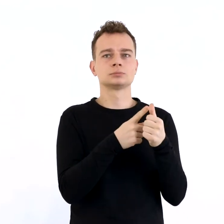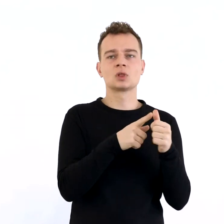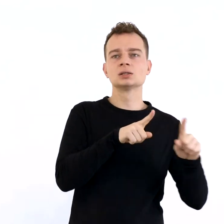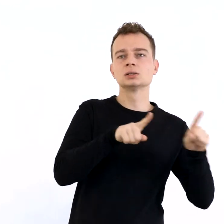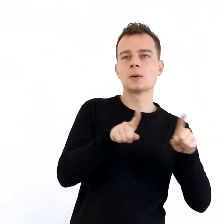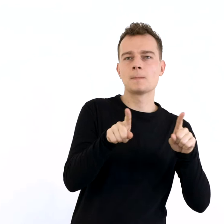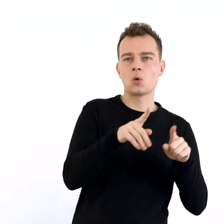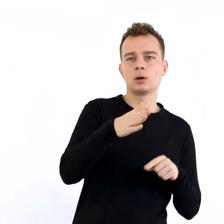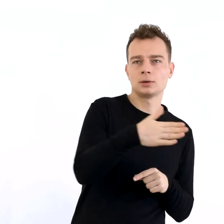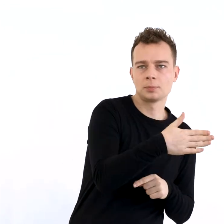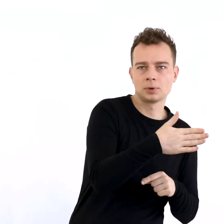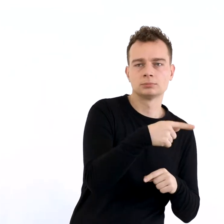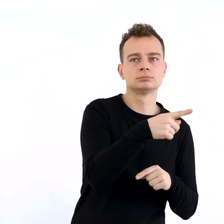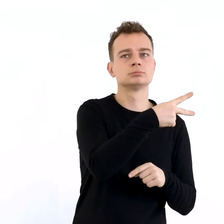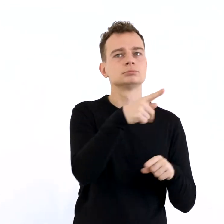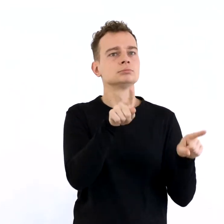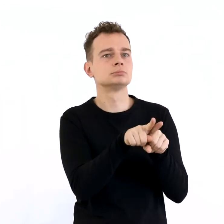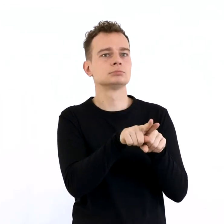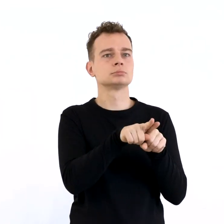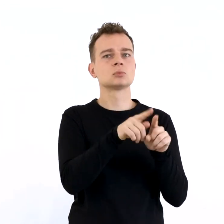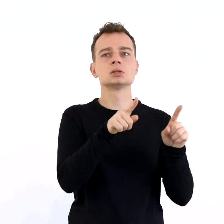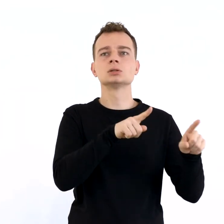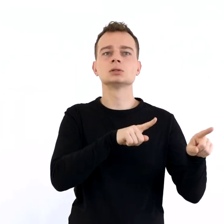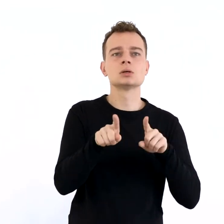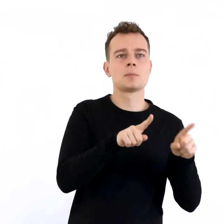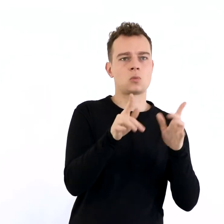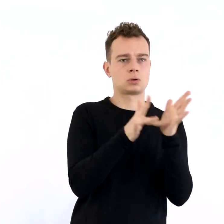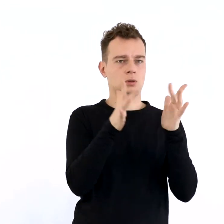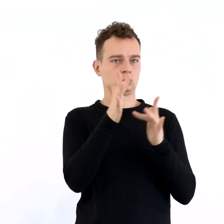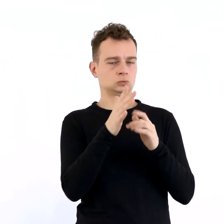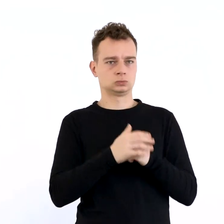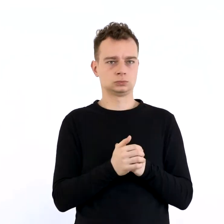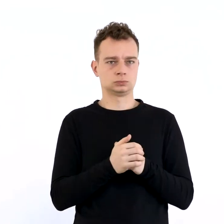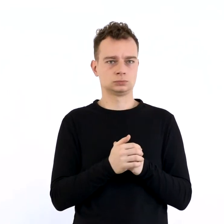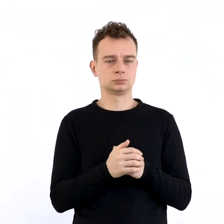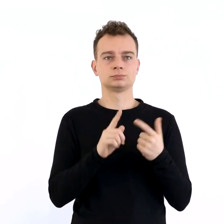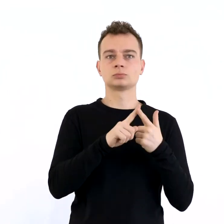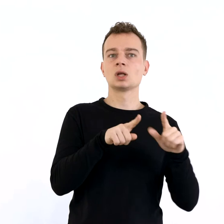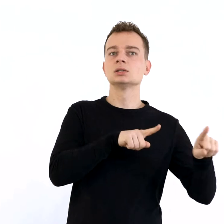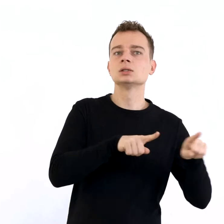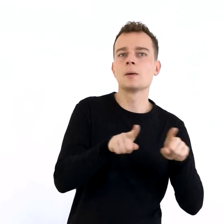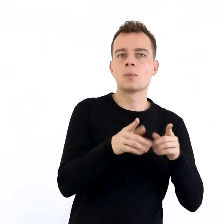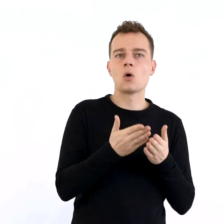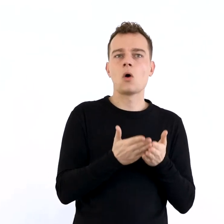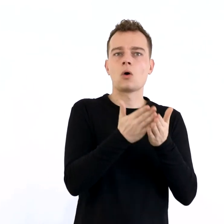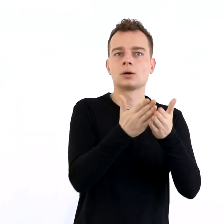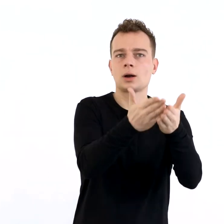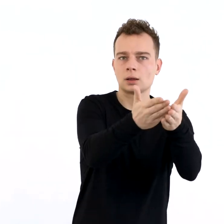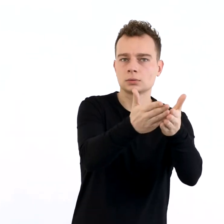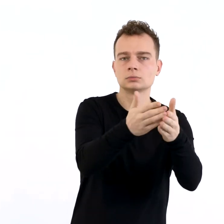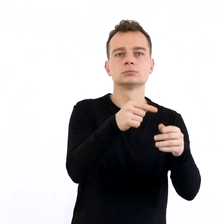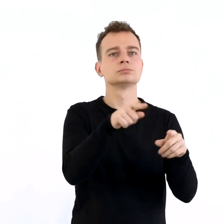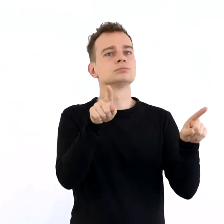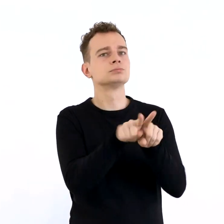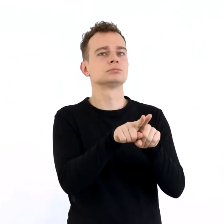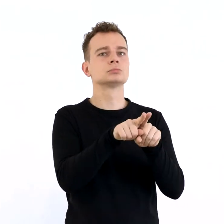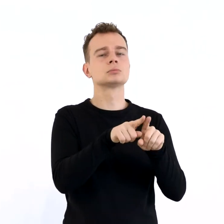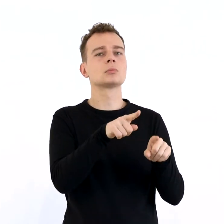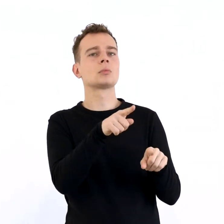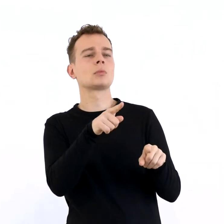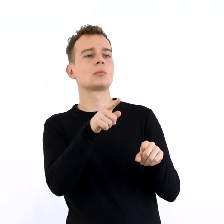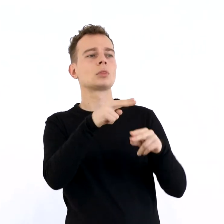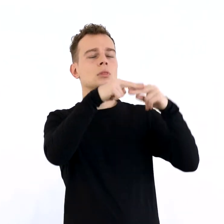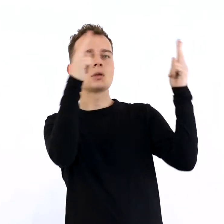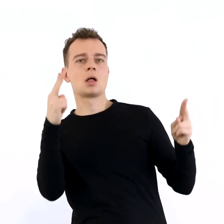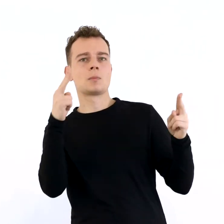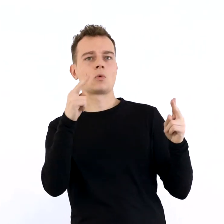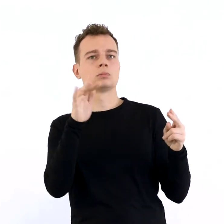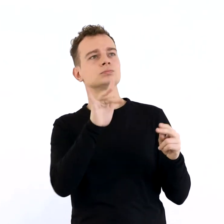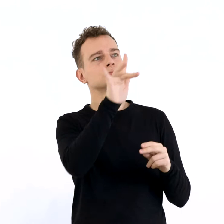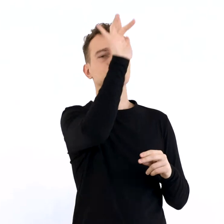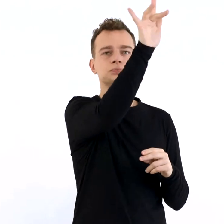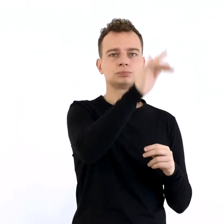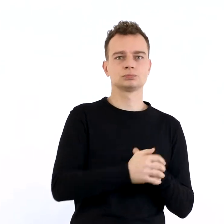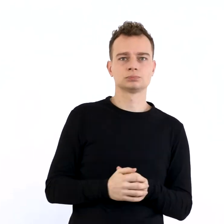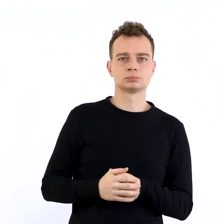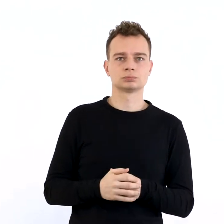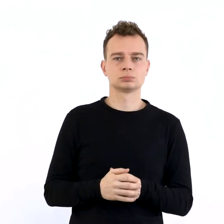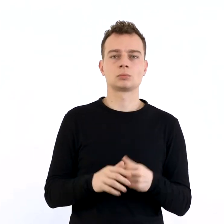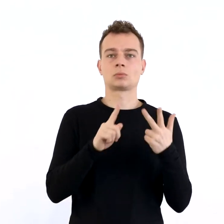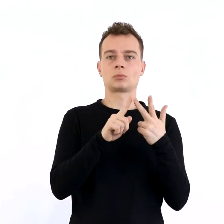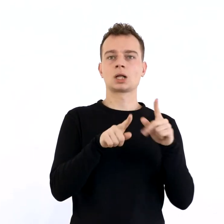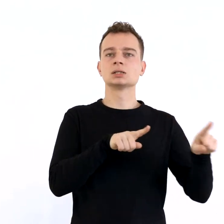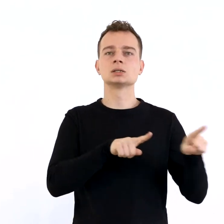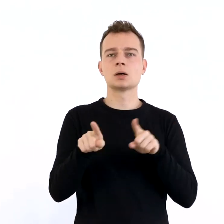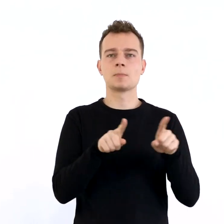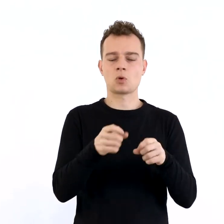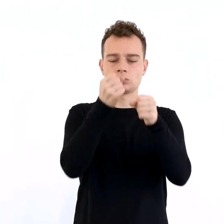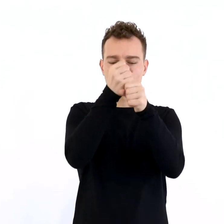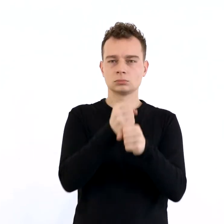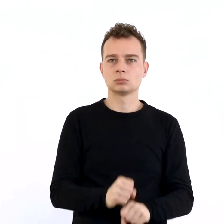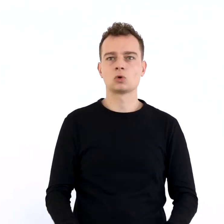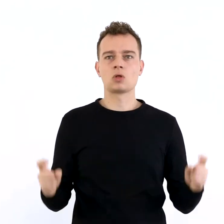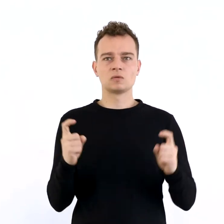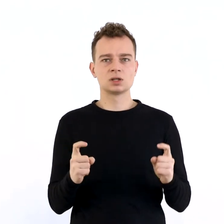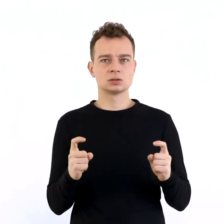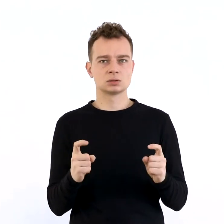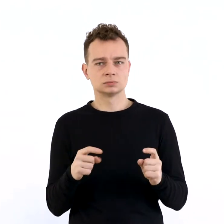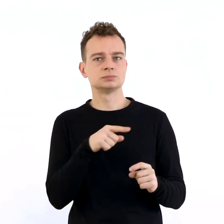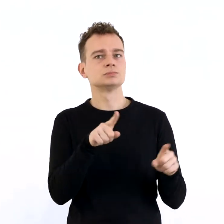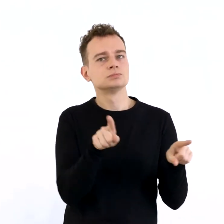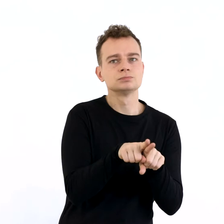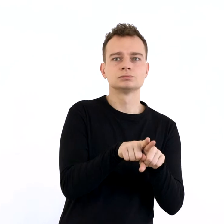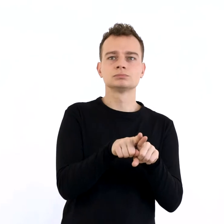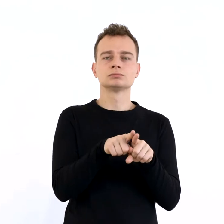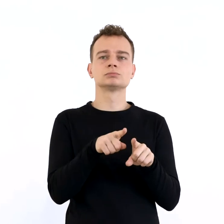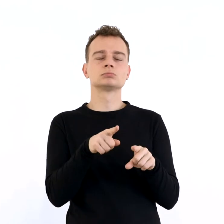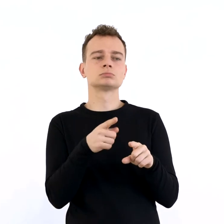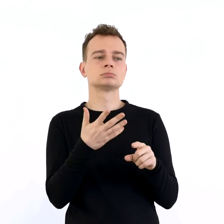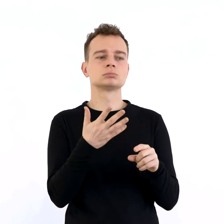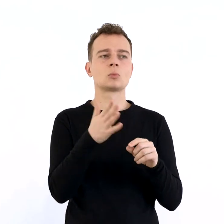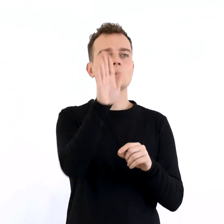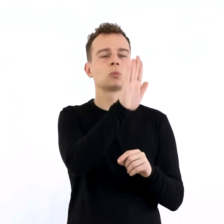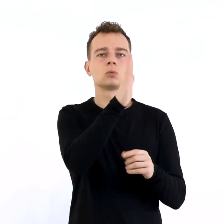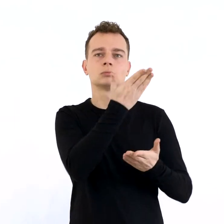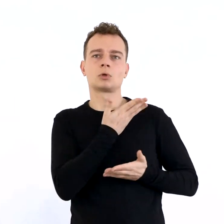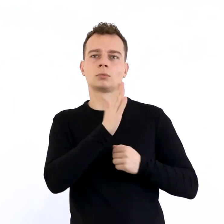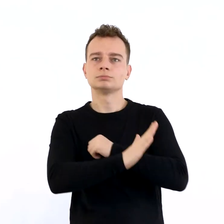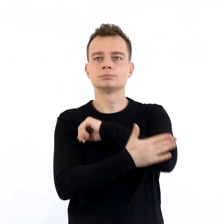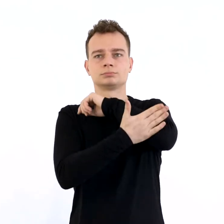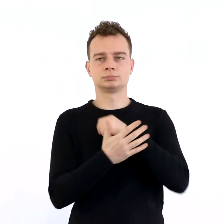symbol ryby (symbol Jezusa) , symbol okrętu (wędrówka do nieba), symbol kotwicy (oparcie w Bogu),